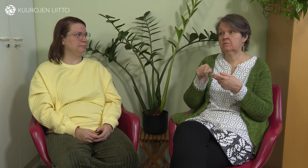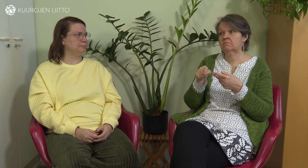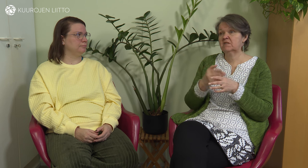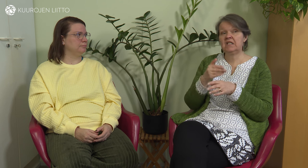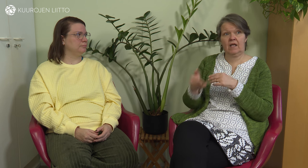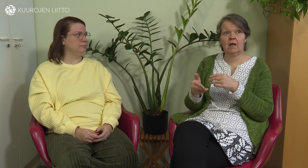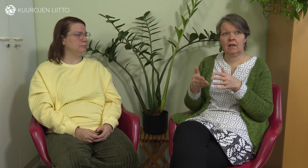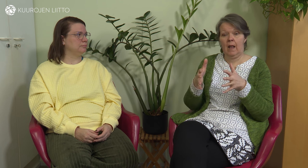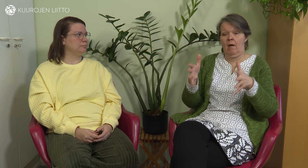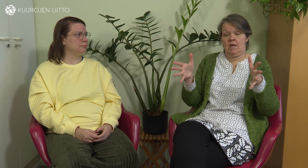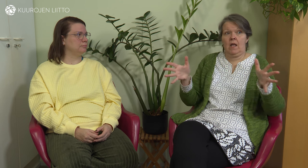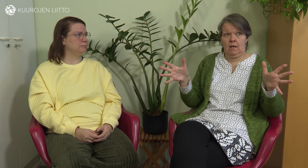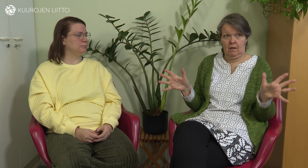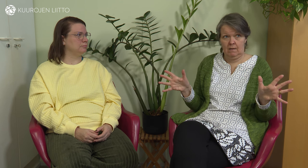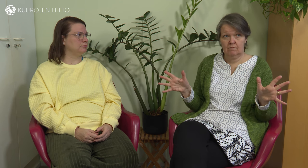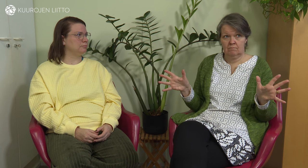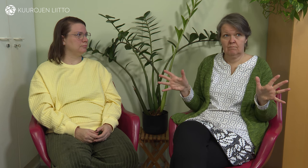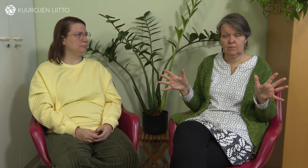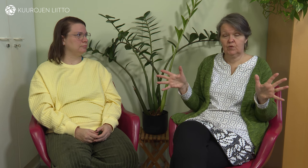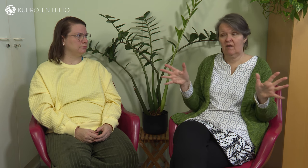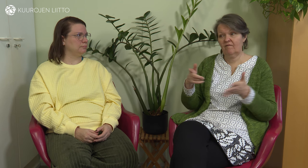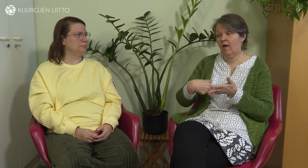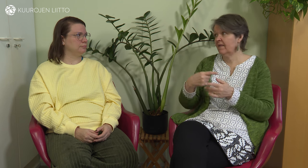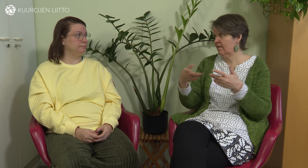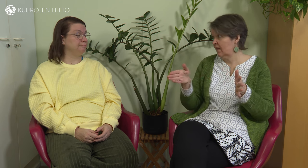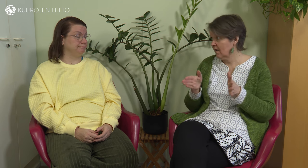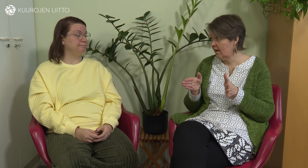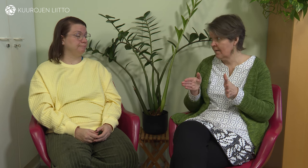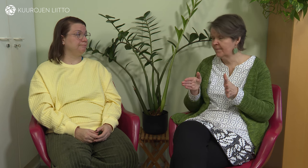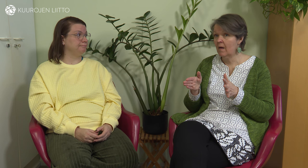Tällainen palvelun laajentaminen vaatii isommat tilat.